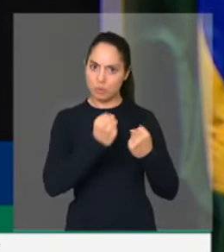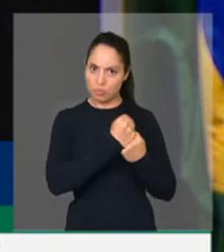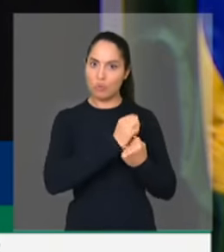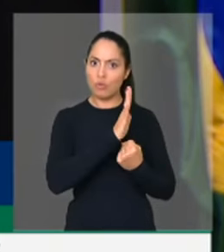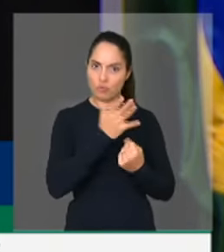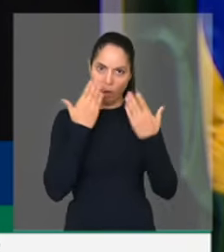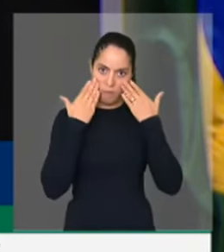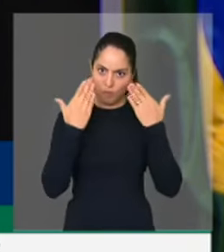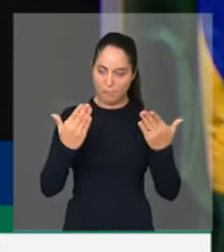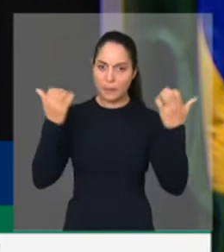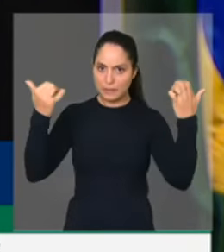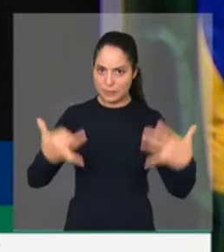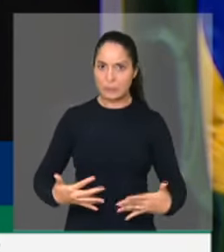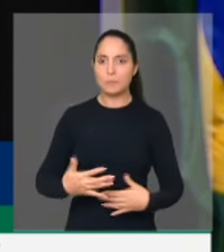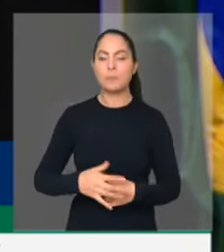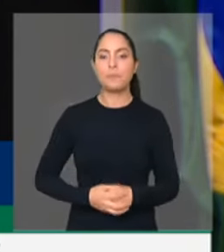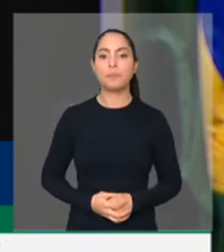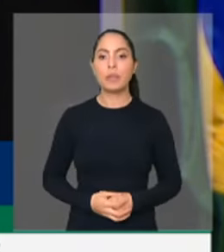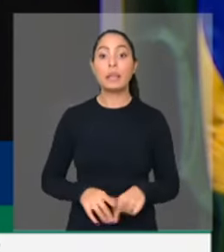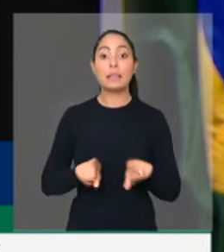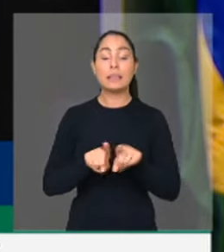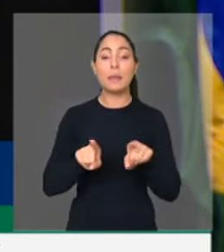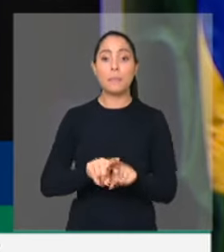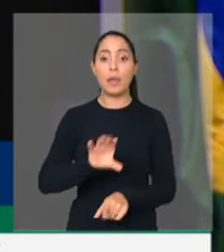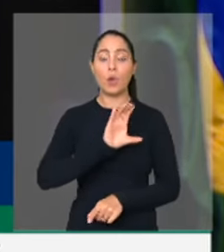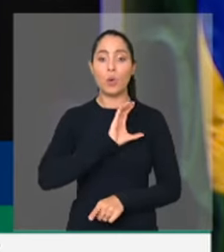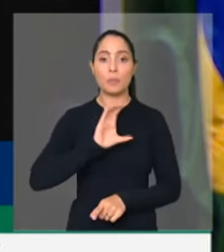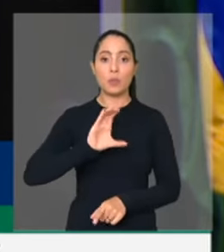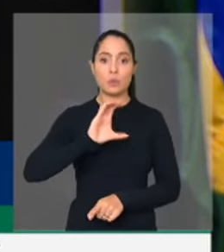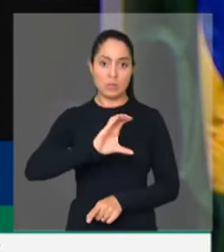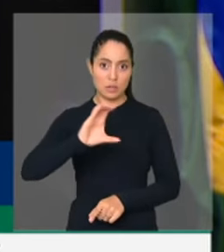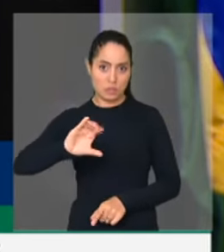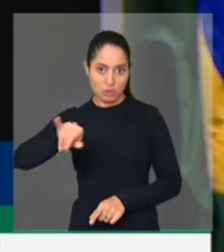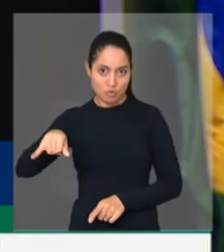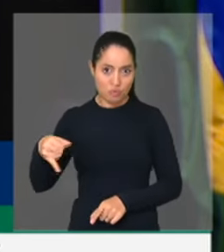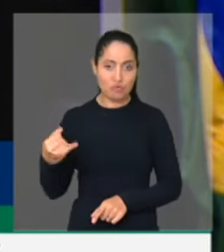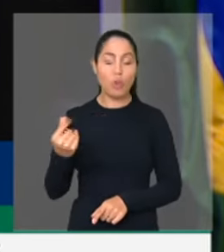CIDADANIA.... O NOSSO VOTO É PELA CONSTITUCIONALIDADE, JURIDICIDADE E... BOA TÉCNICA